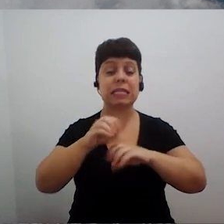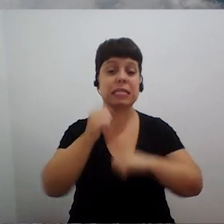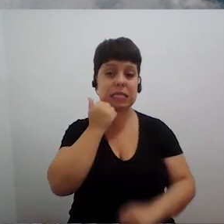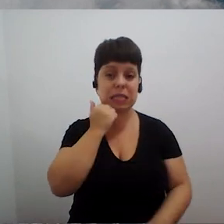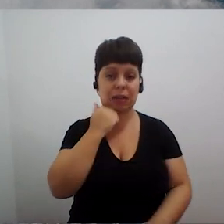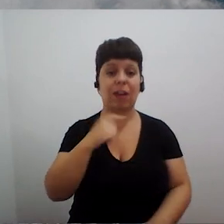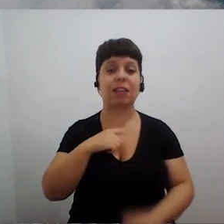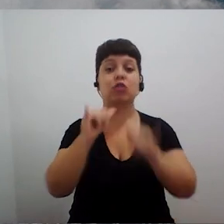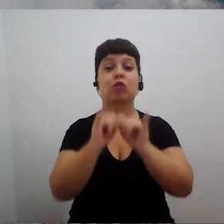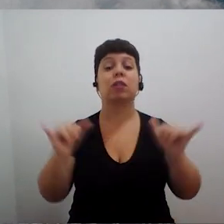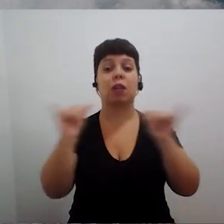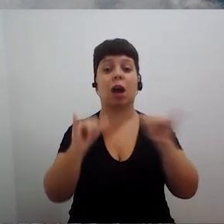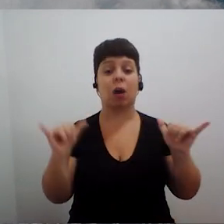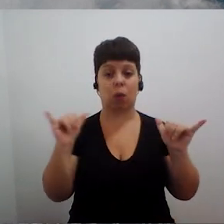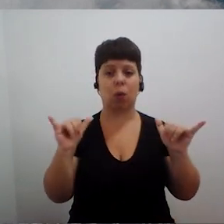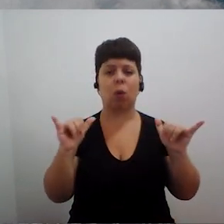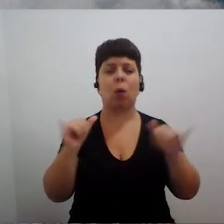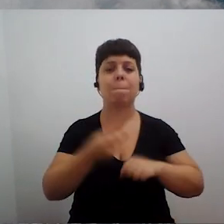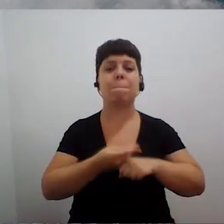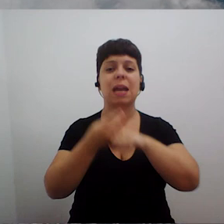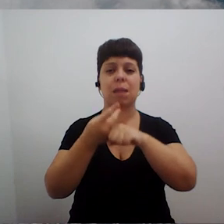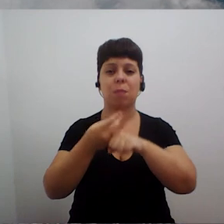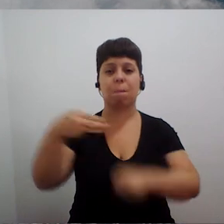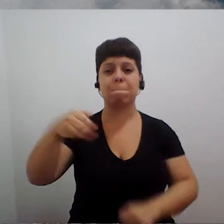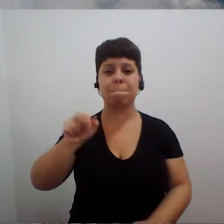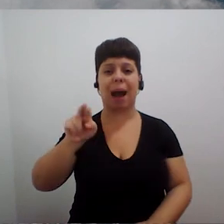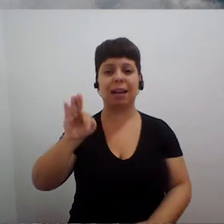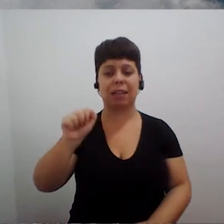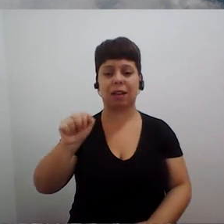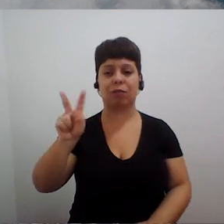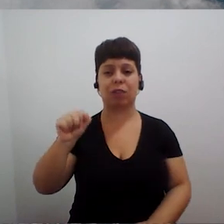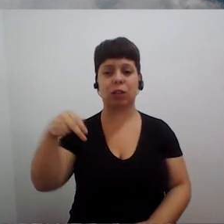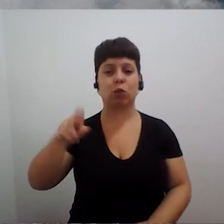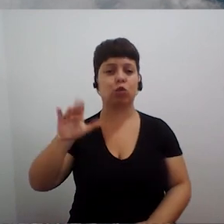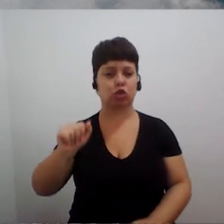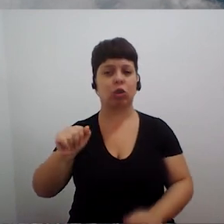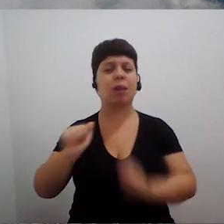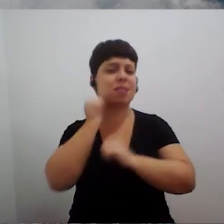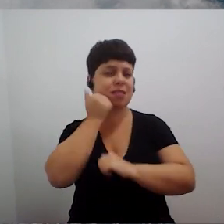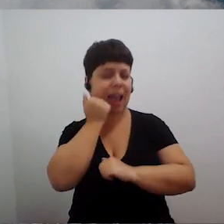ter a divulgação das premiadas do prêmio Marta Vanucci de mulheres na ciência Oceânica